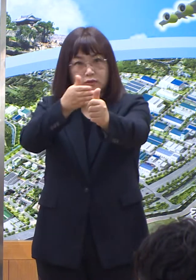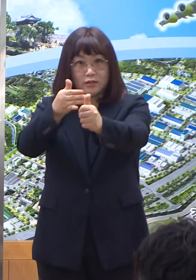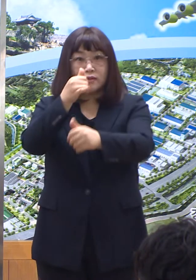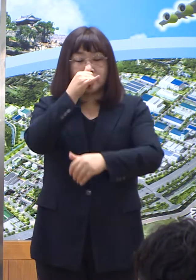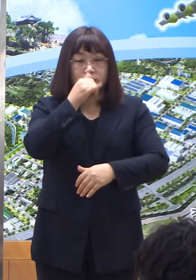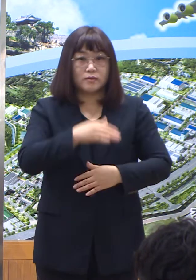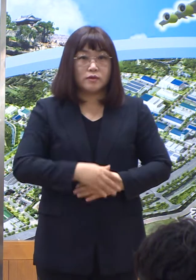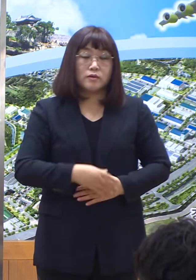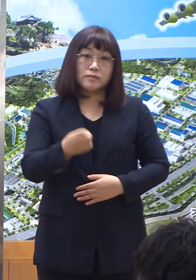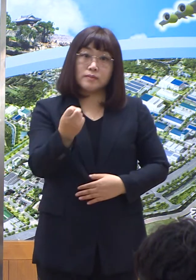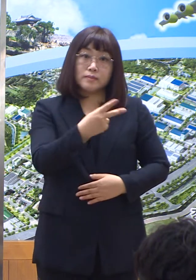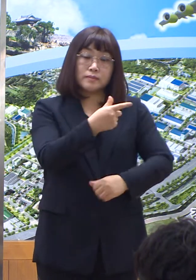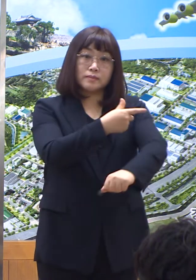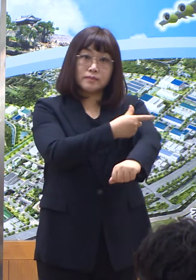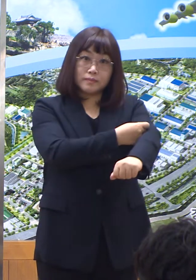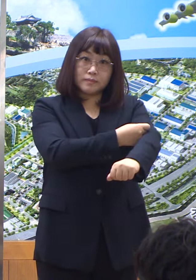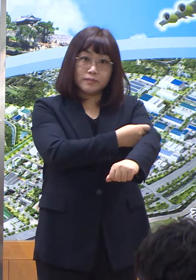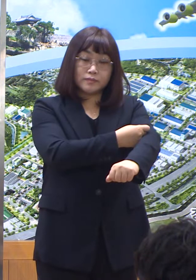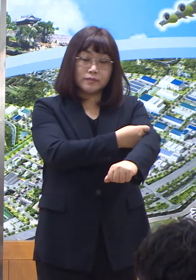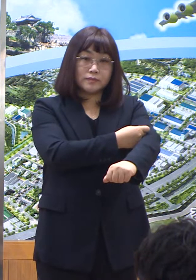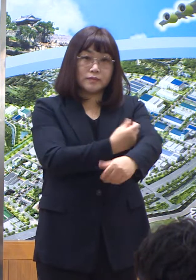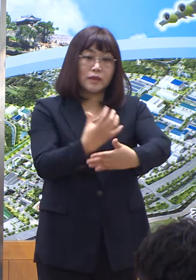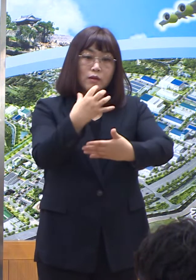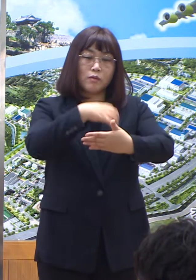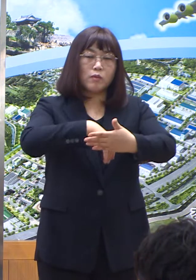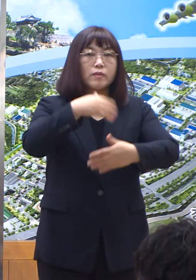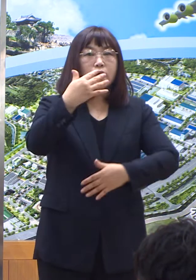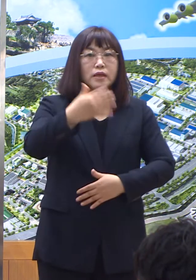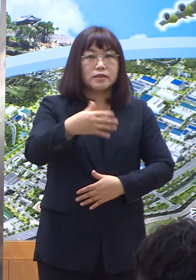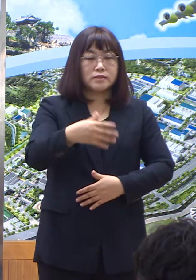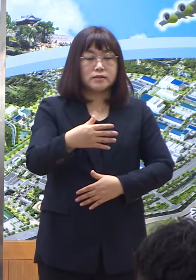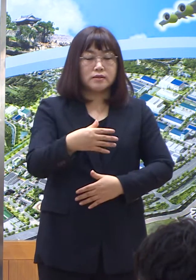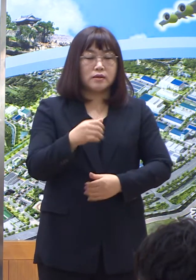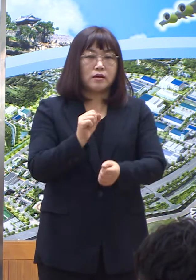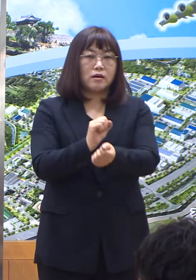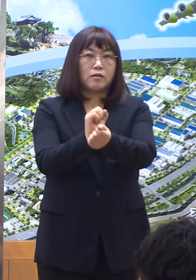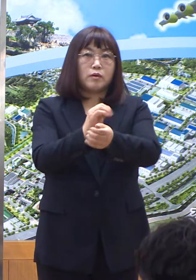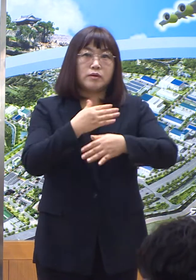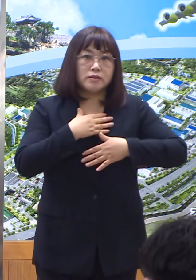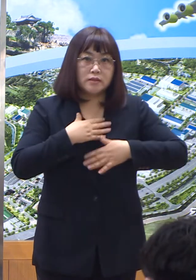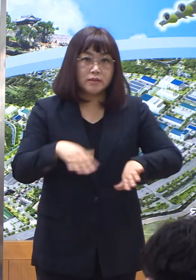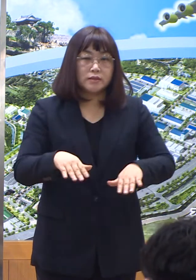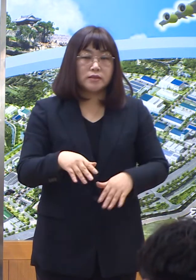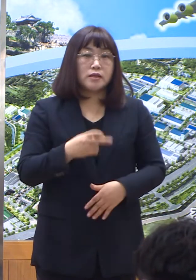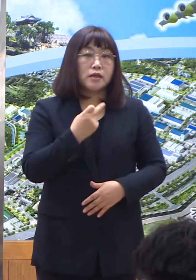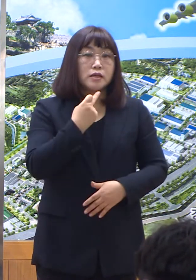또한, 백신 접종대상에 포함되지 않아 감염에 취약한 12세 이하